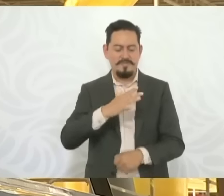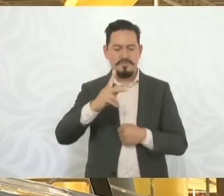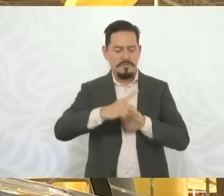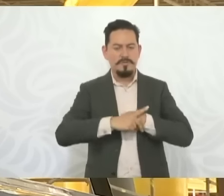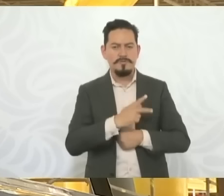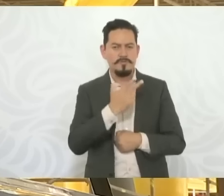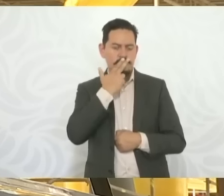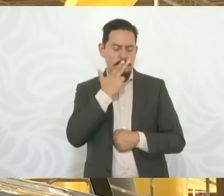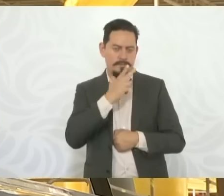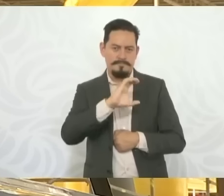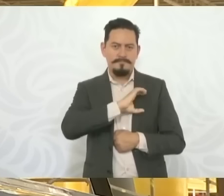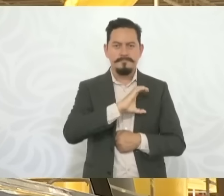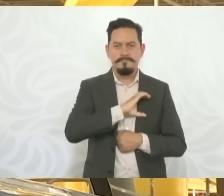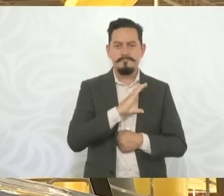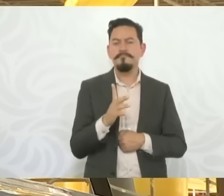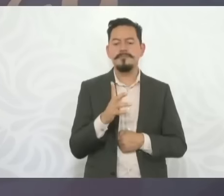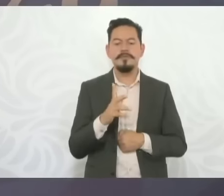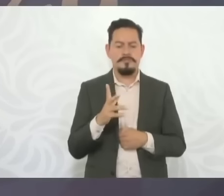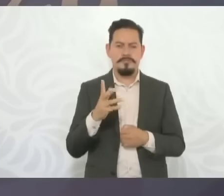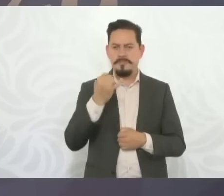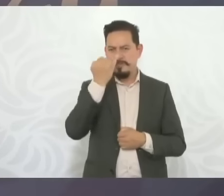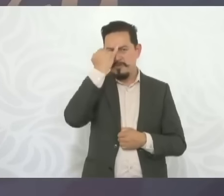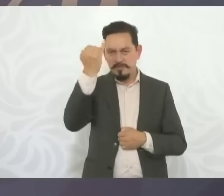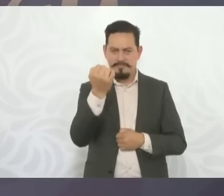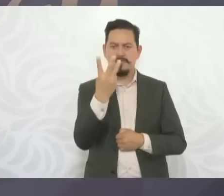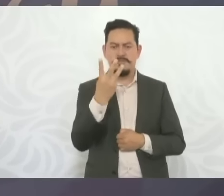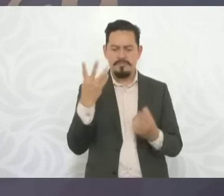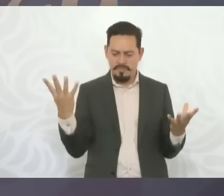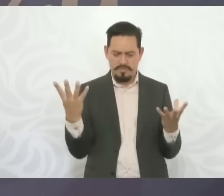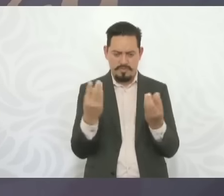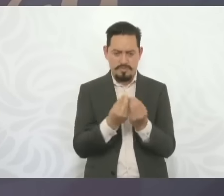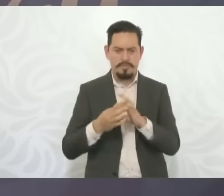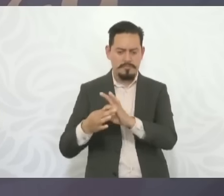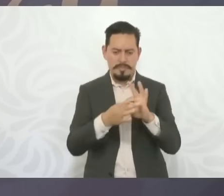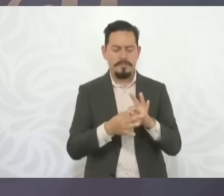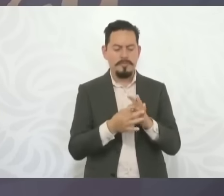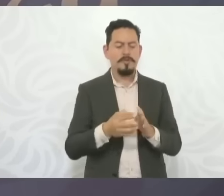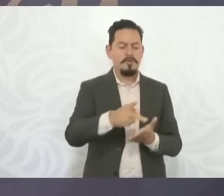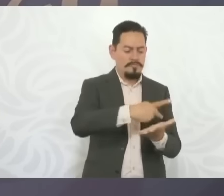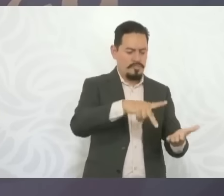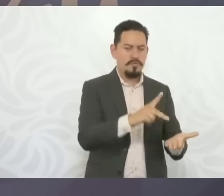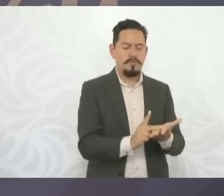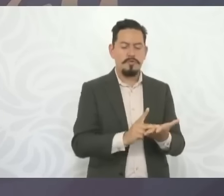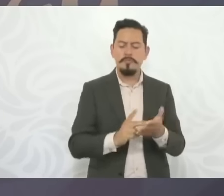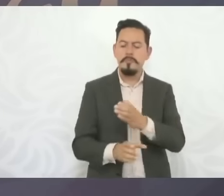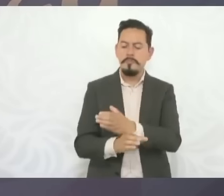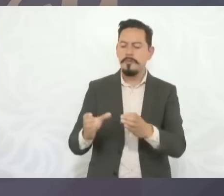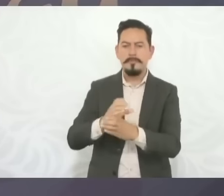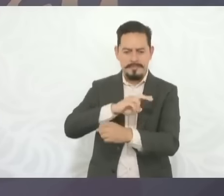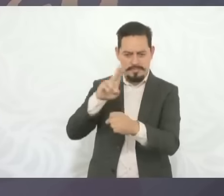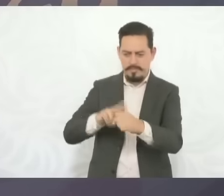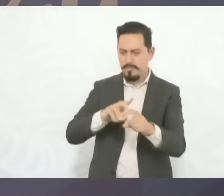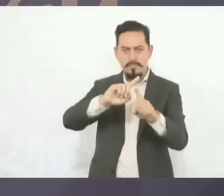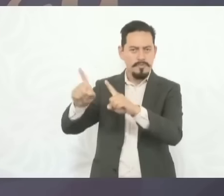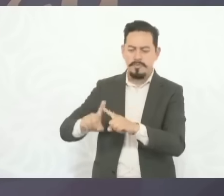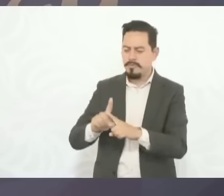el cual fusionó tres ideas esenciales. El dominio del pueblo sobre los recursos naturales. Dos,